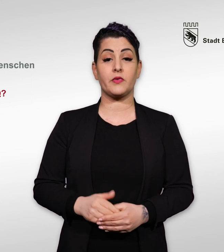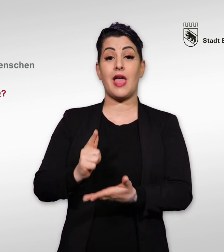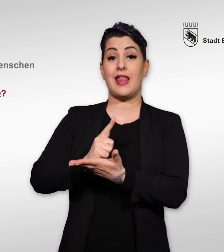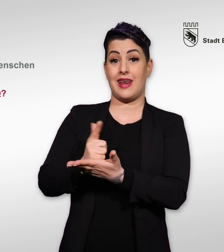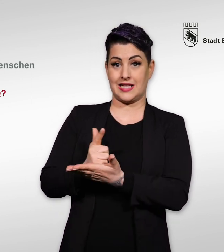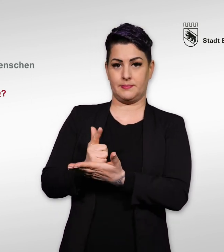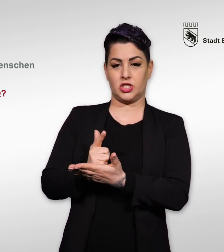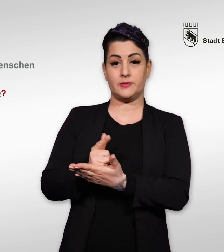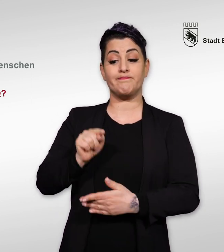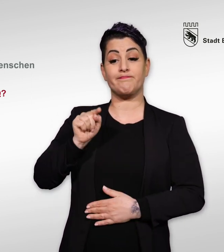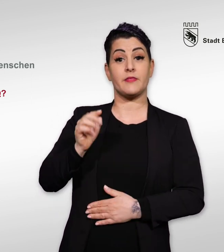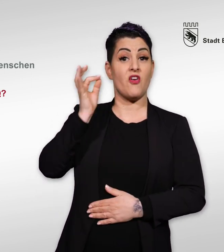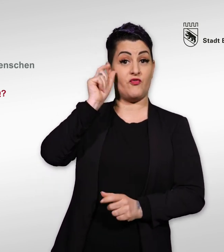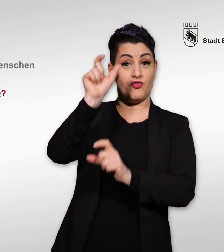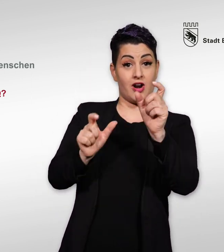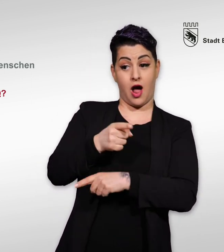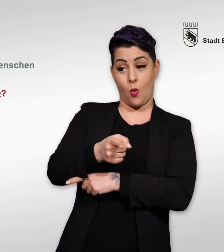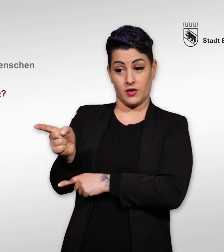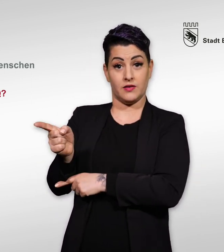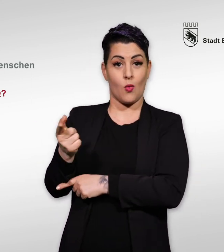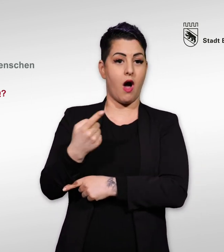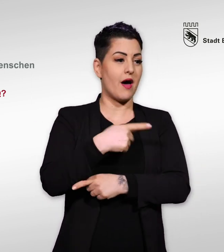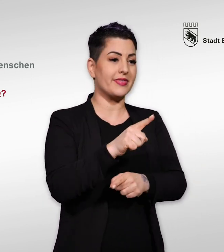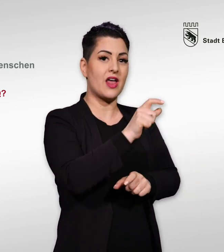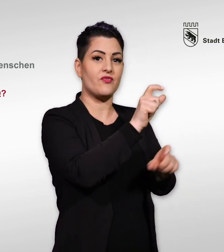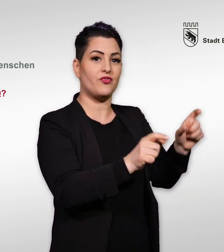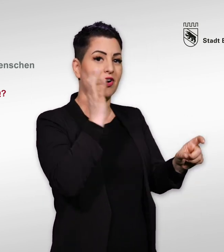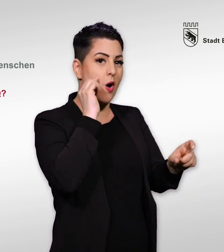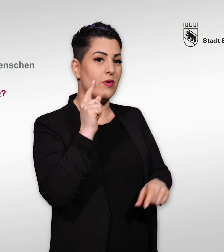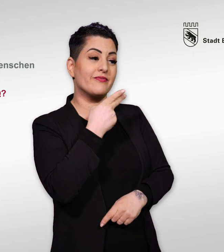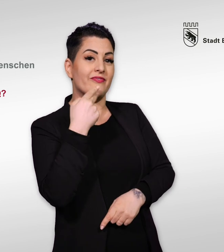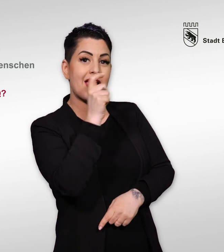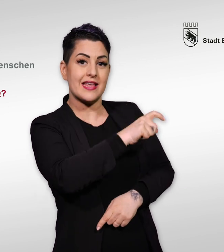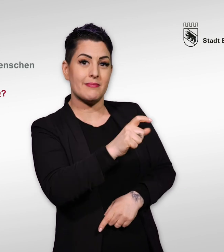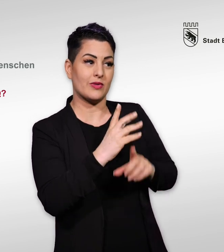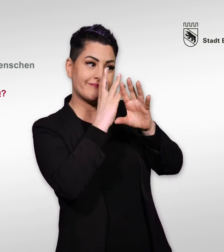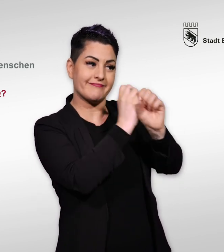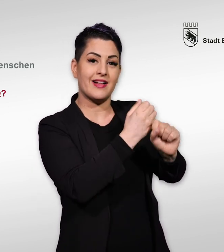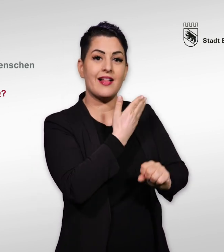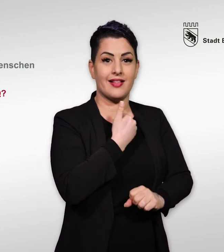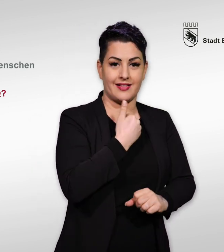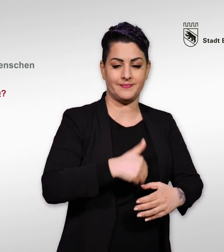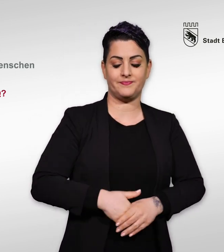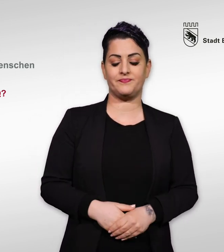Lesbische Frauen sind Frauen, die sich in Frauen verlieben und Frauen begehren.